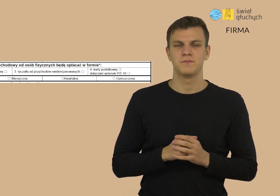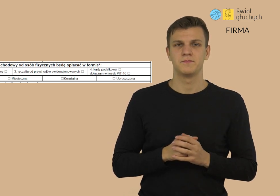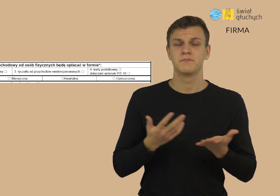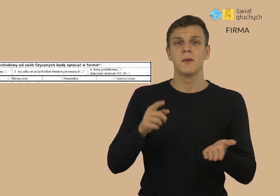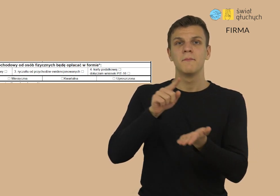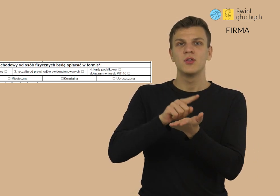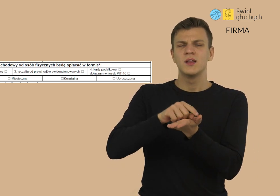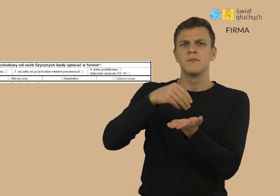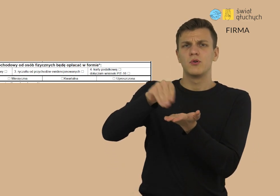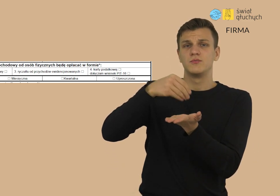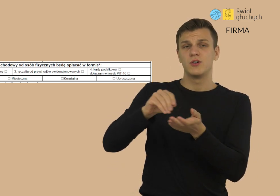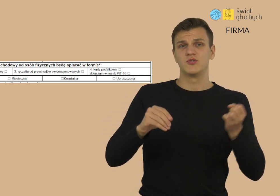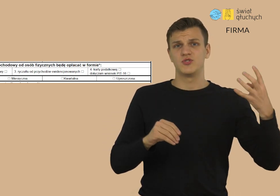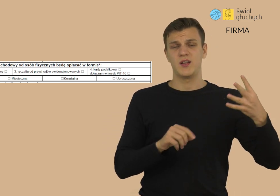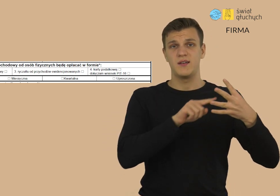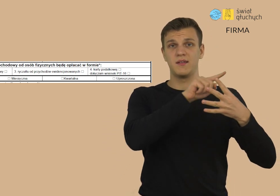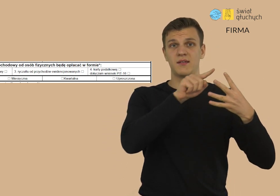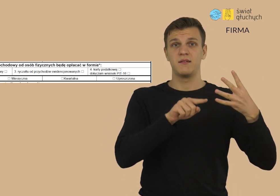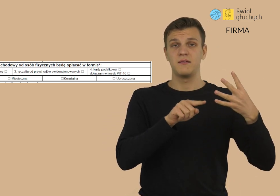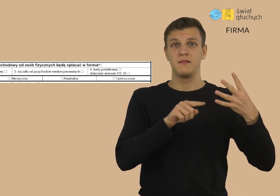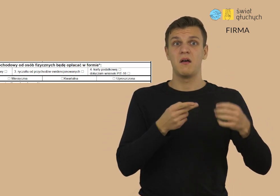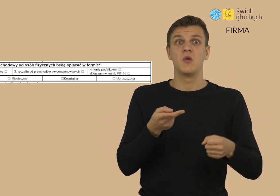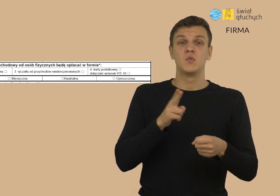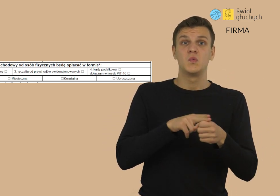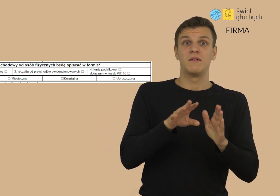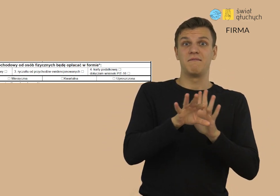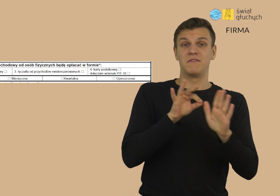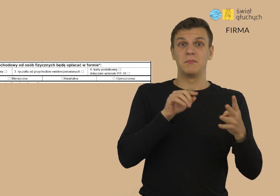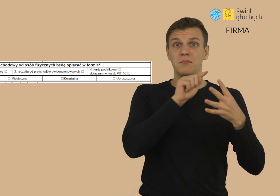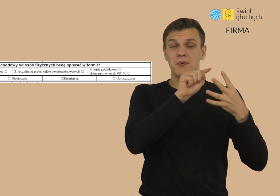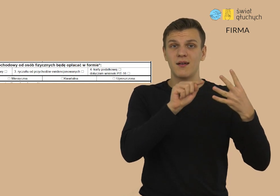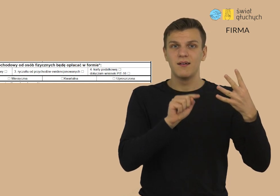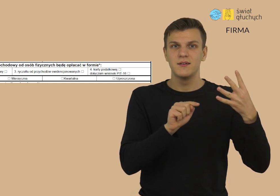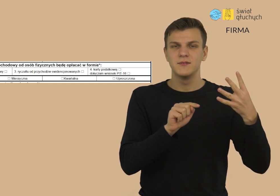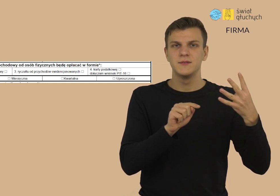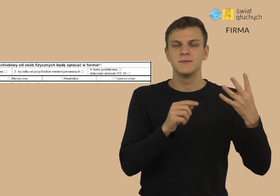Przy rejestracji działalności gospodarczej można wybrać jedną z czterech form opodatkowania którą z tych form wybrać?